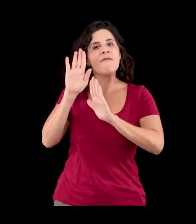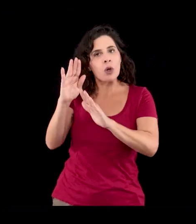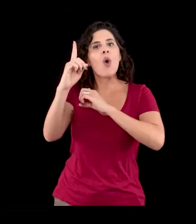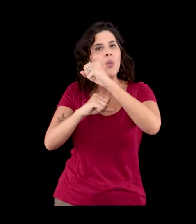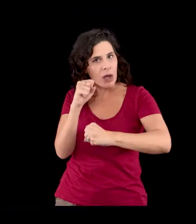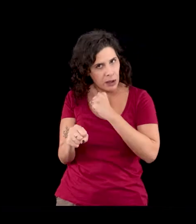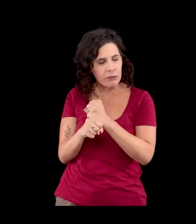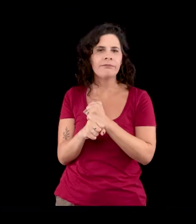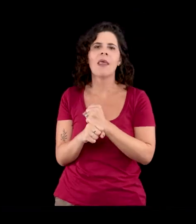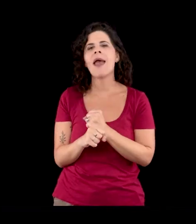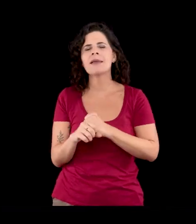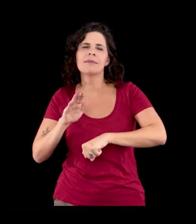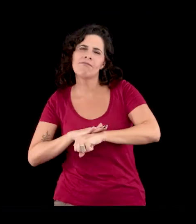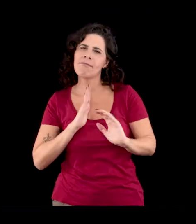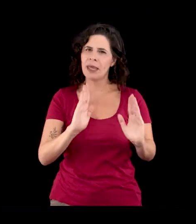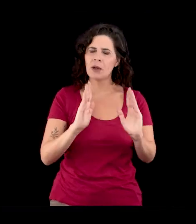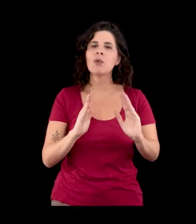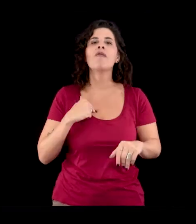e ficou lá mais de um ano e, nesse meio tempo,